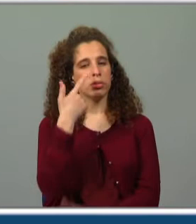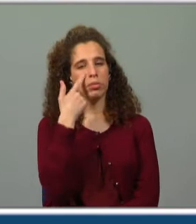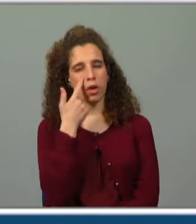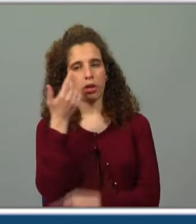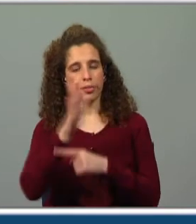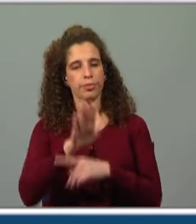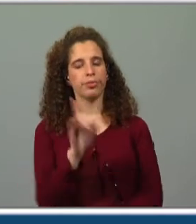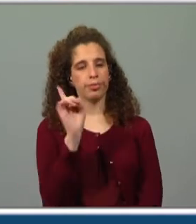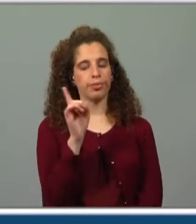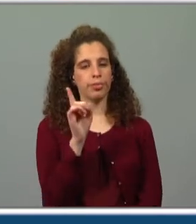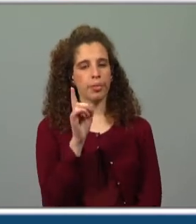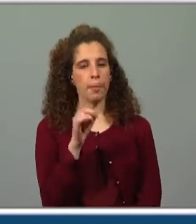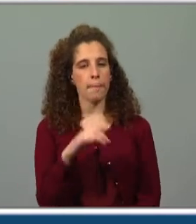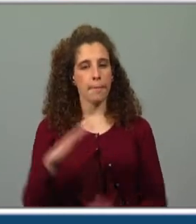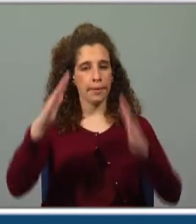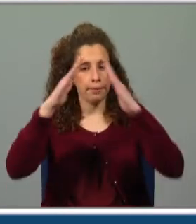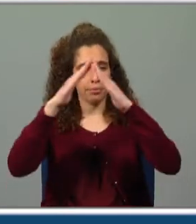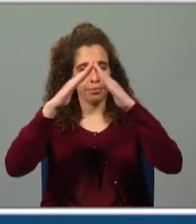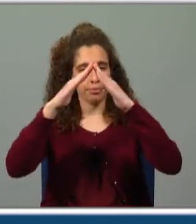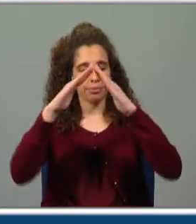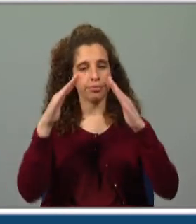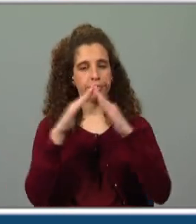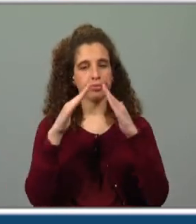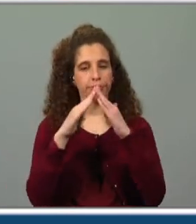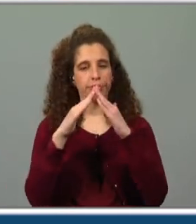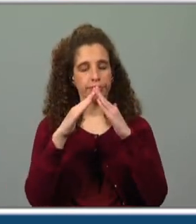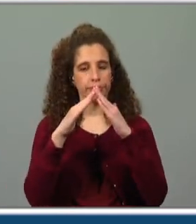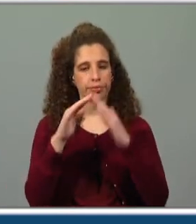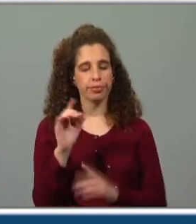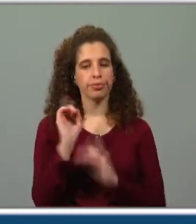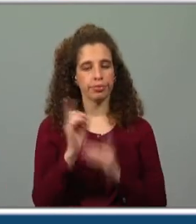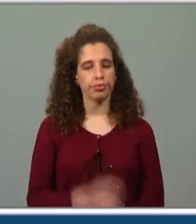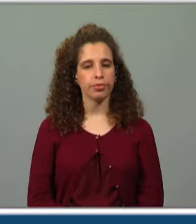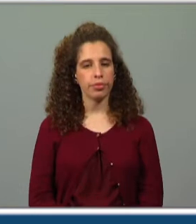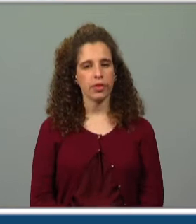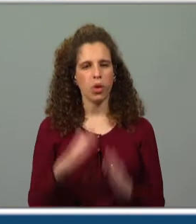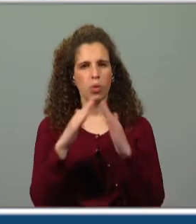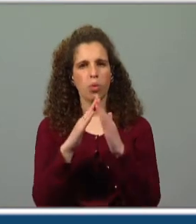por exemplo ali no no telhado e no telhado temos o que eu já te com a cor é 例如在屋頂上和在屋頂我們有我已經給你的顏色是